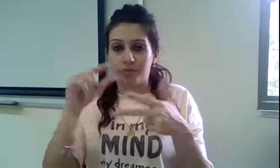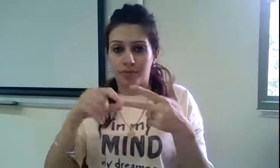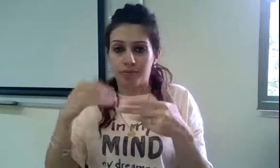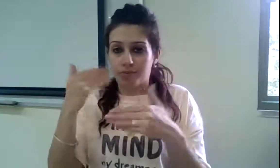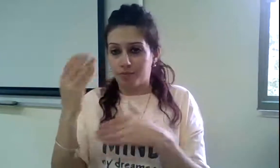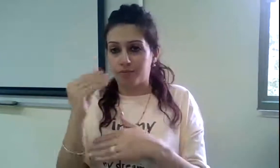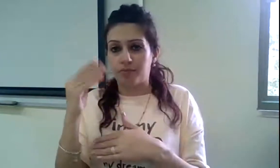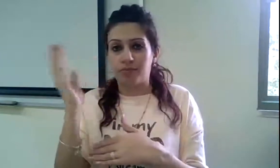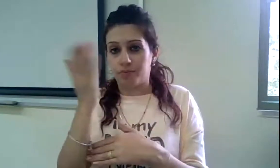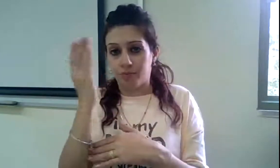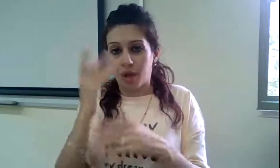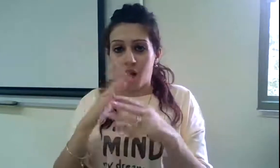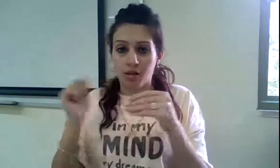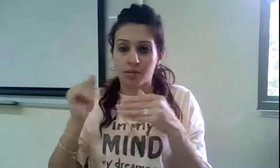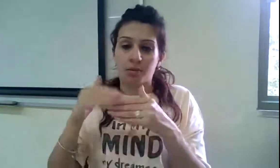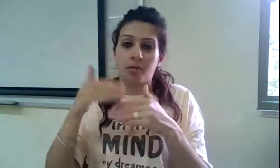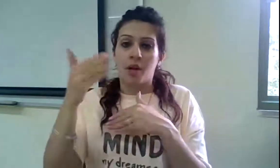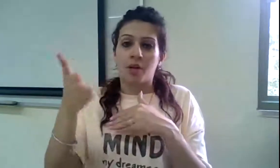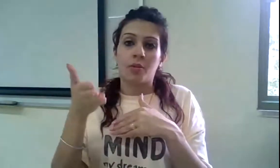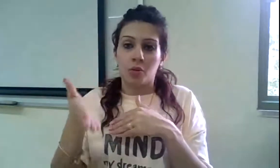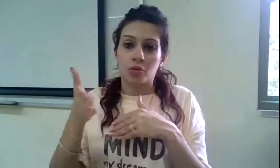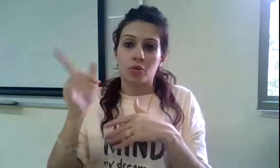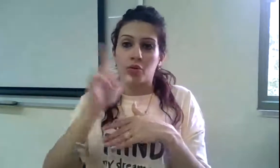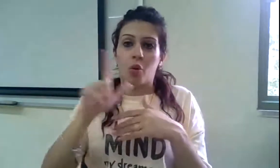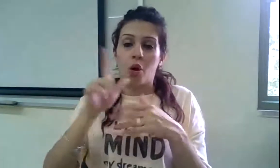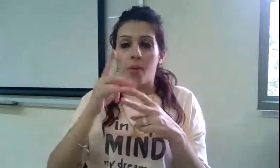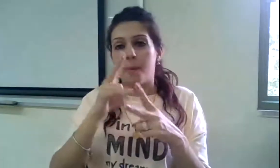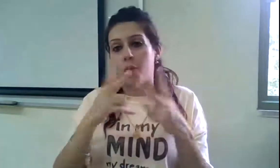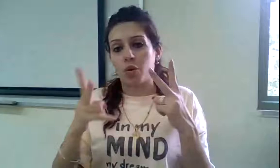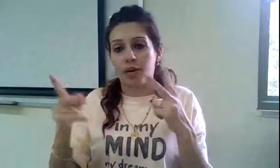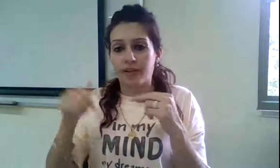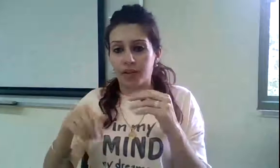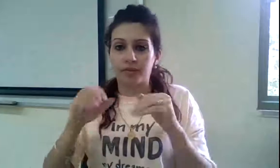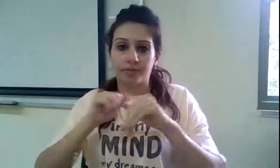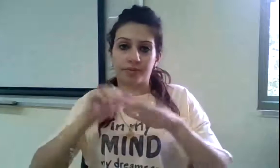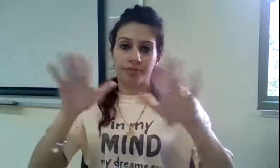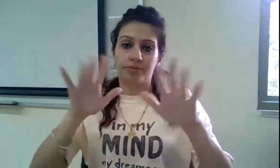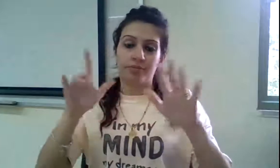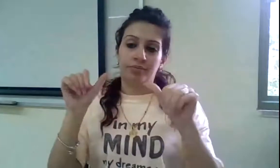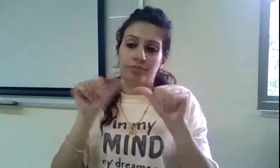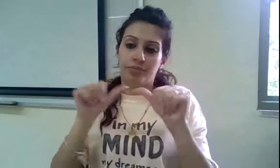على قنواتنا في مواقع التواصل الاجتماعي الخاصة بنا